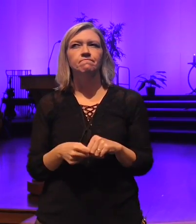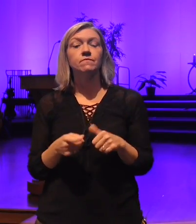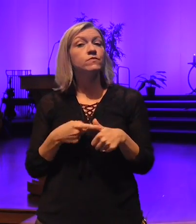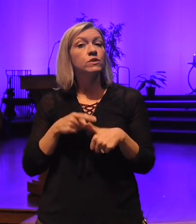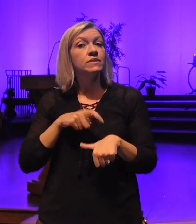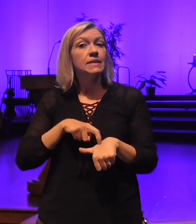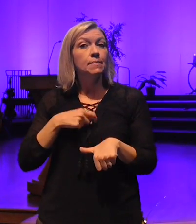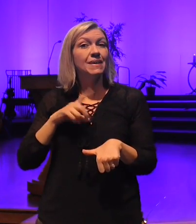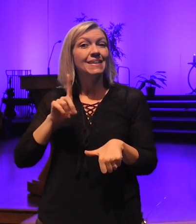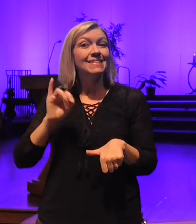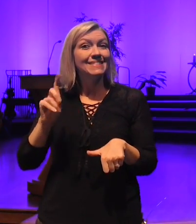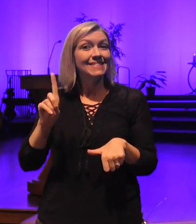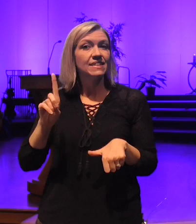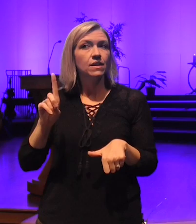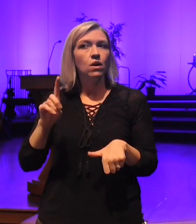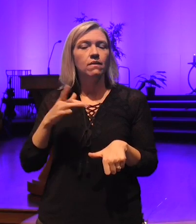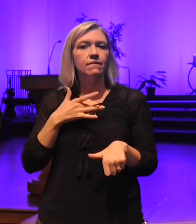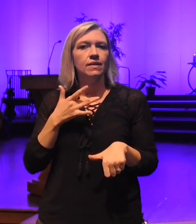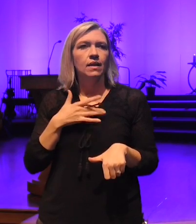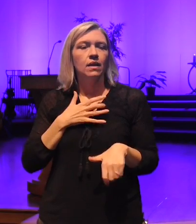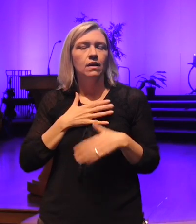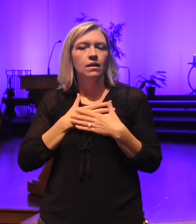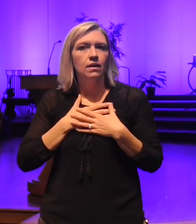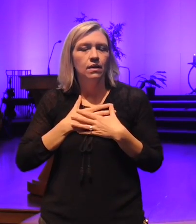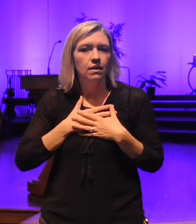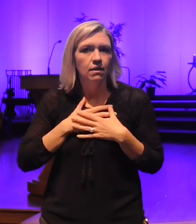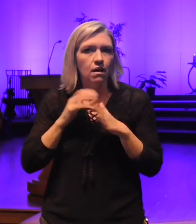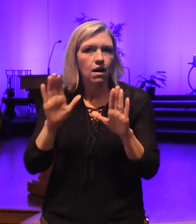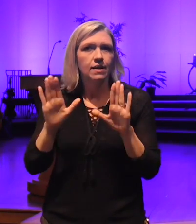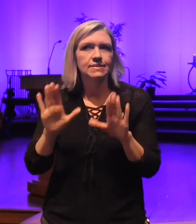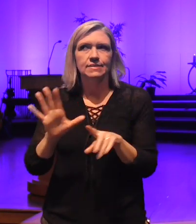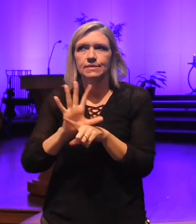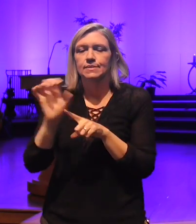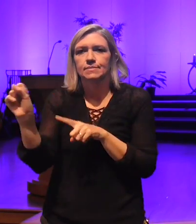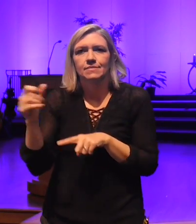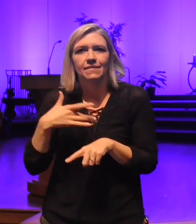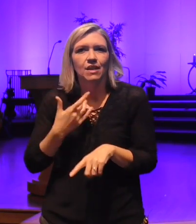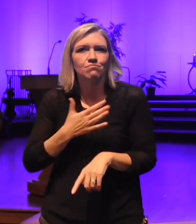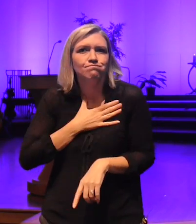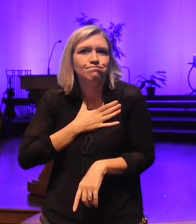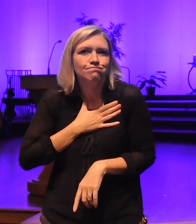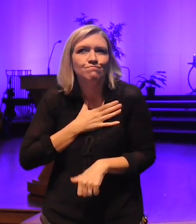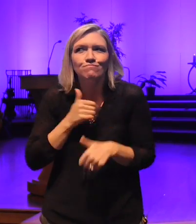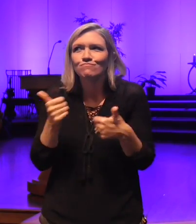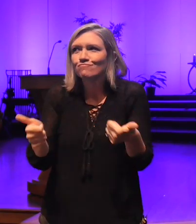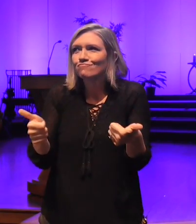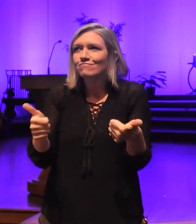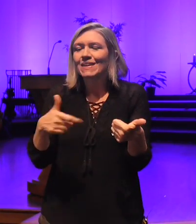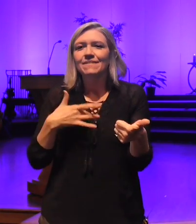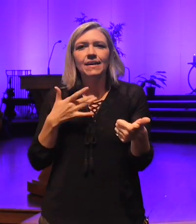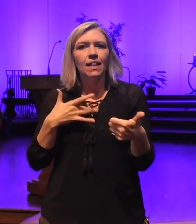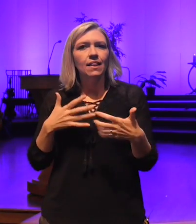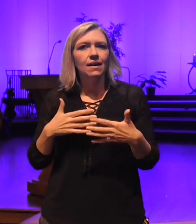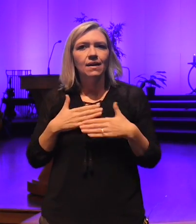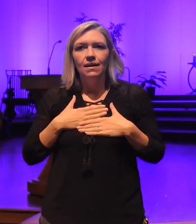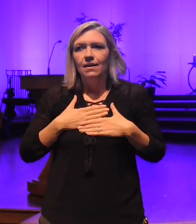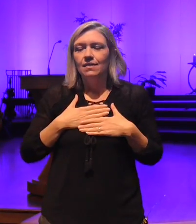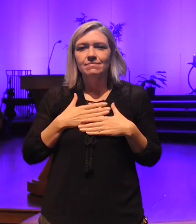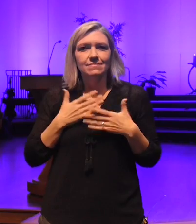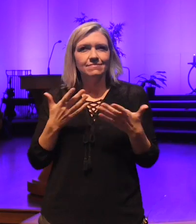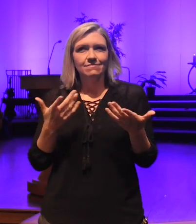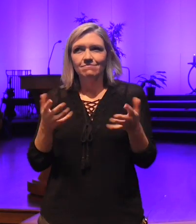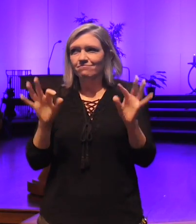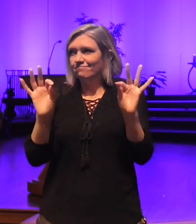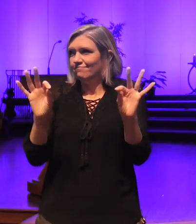que lo hice bien, se sintió tan maravilloso, tan estimulante, como un gran acto de